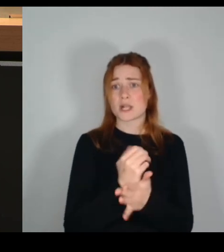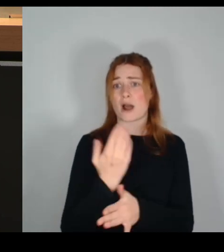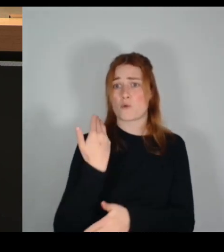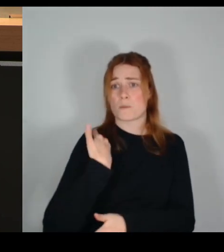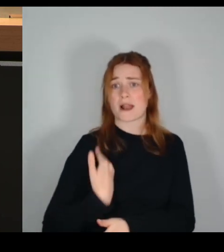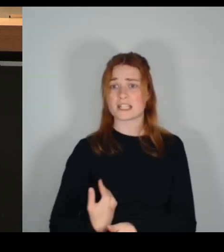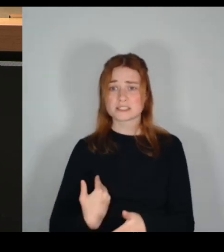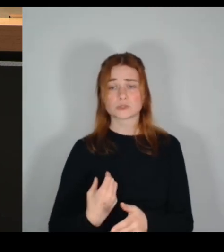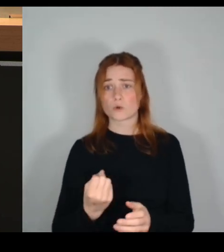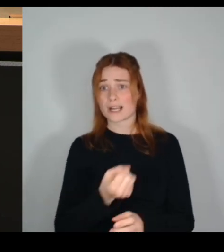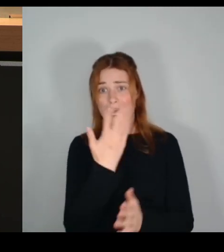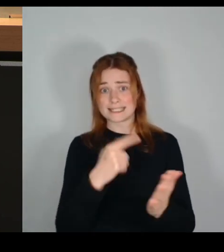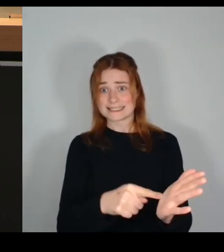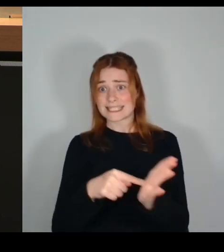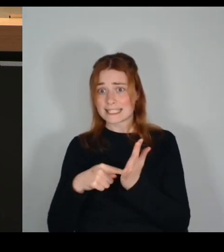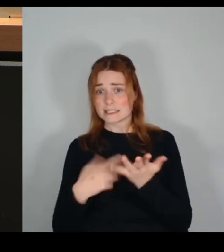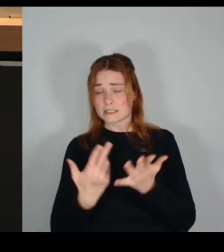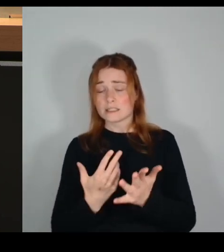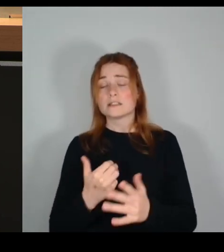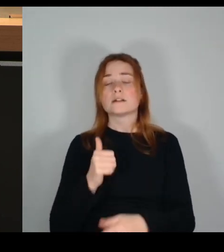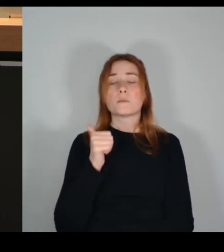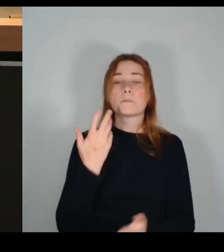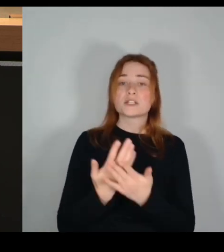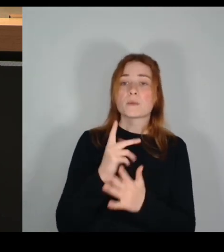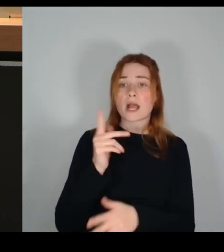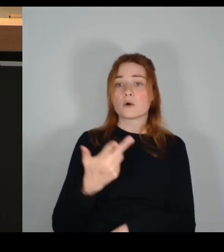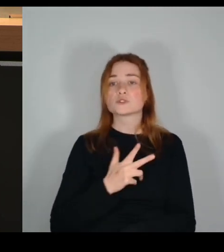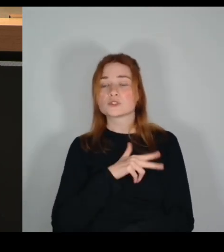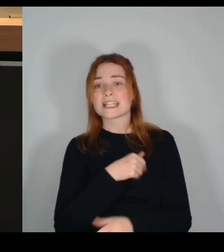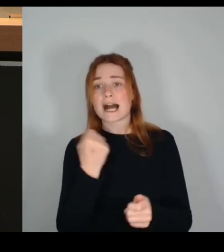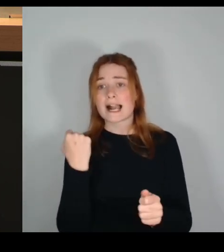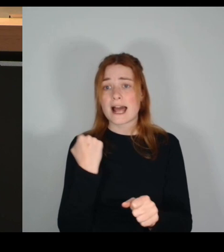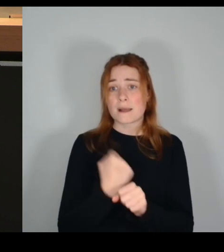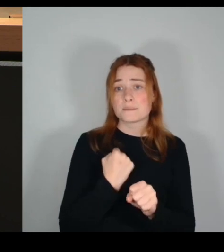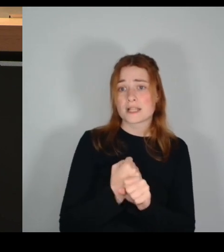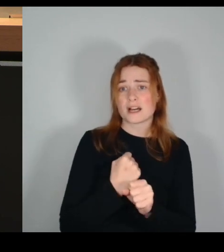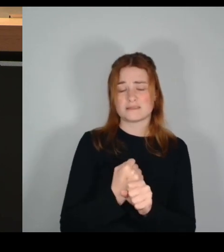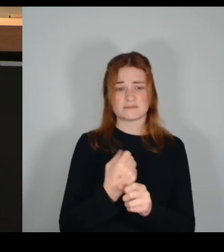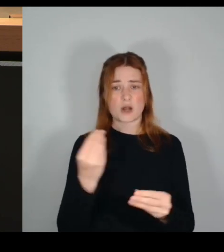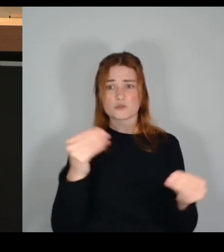ausreichend ausgestattet sind mit Fremdsprachen, mit leichter Sprache,